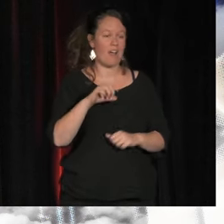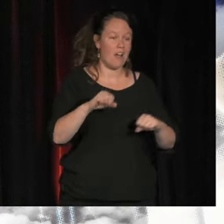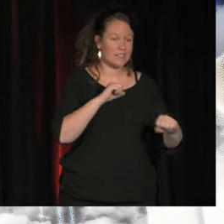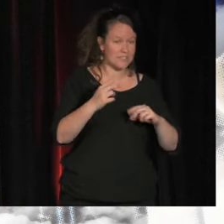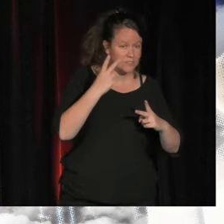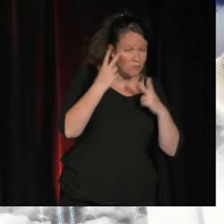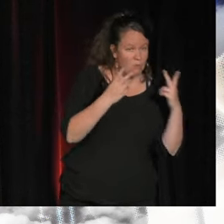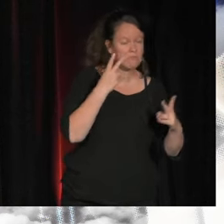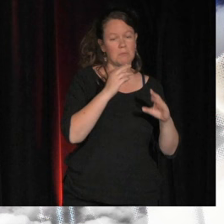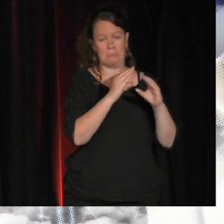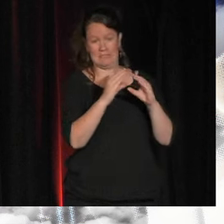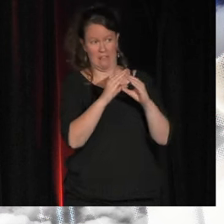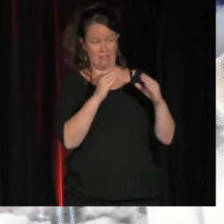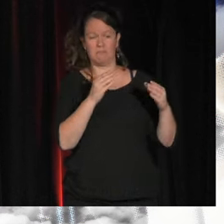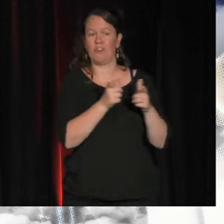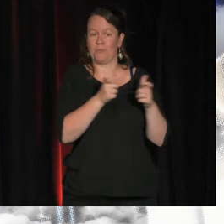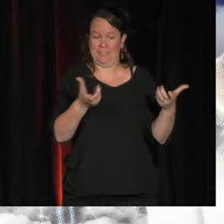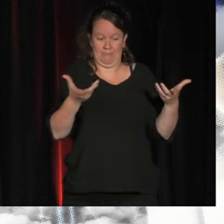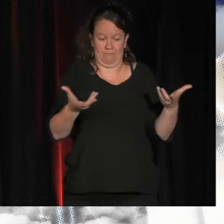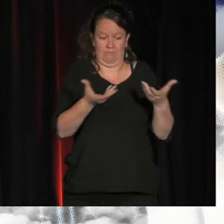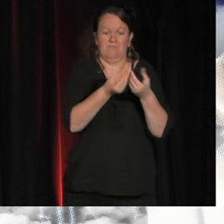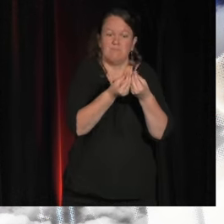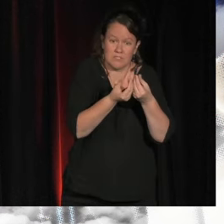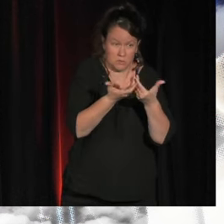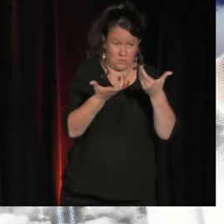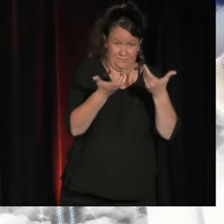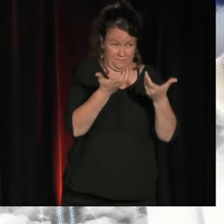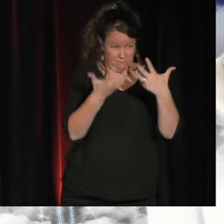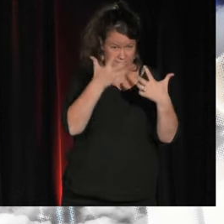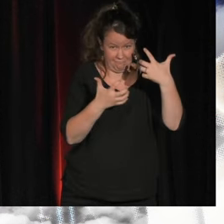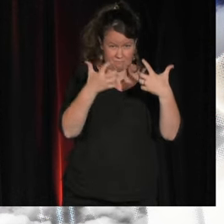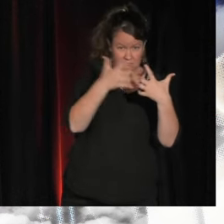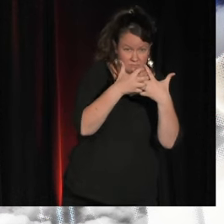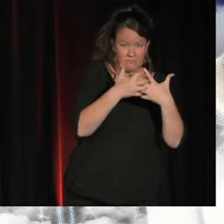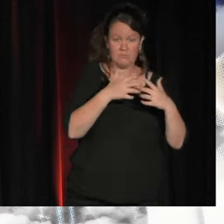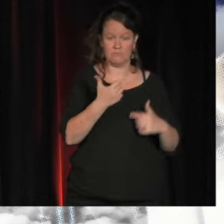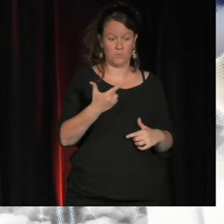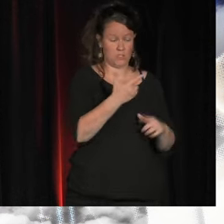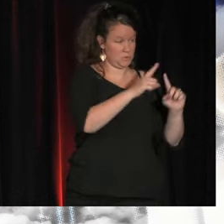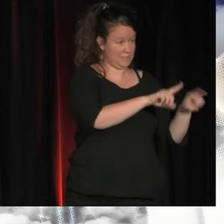entités qui n'ont jamais travaillé main dans la main et qui n'ont jamais réussi à aller dans le même objectif parce que ce sont vraiment des boîtes avec des cultures qui étaient tellement différentes à l'époque.